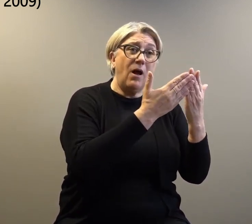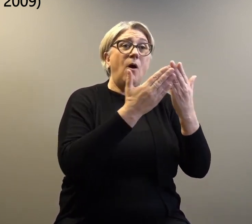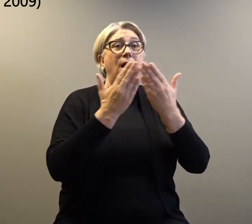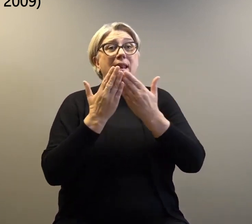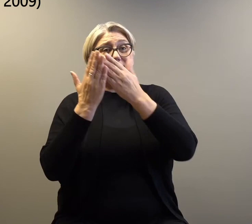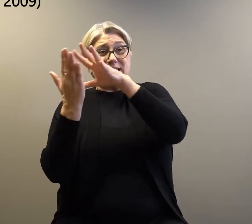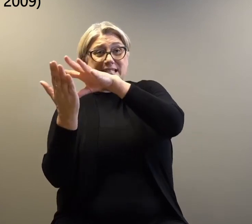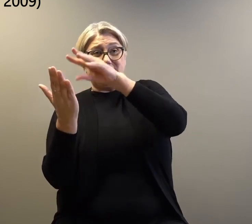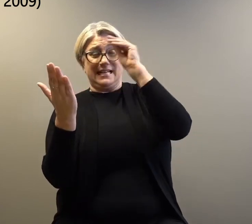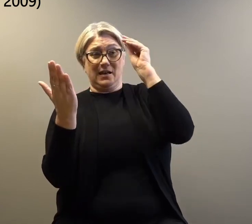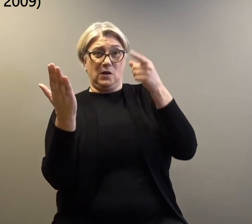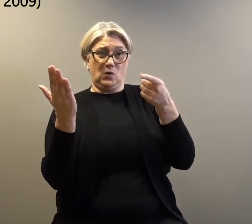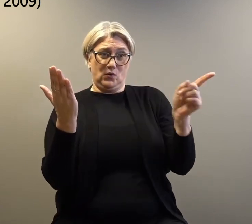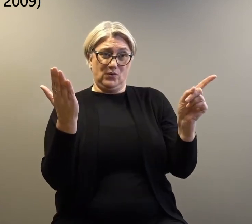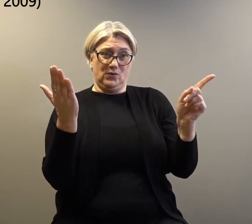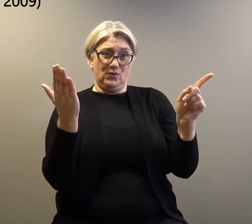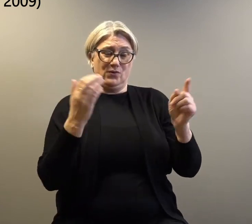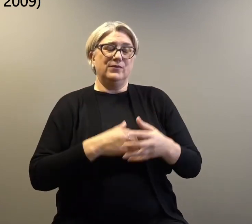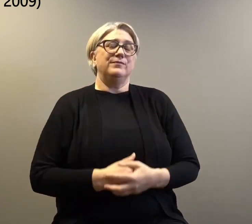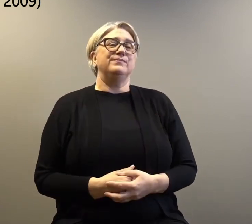og lesskilning þeirra.